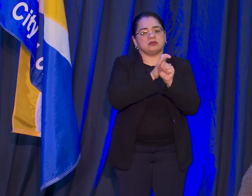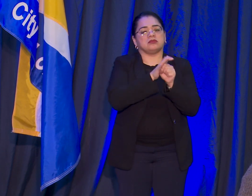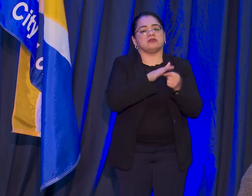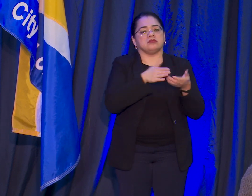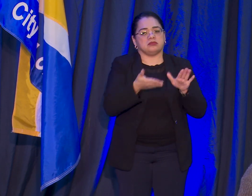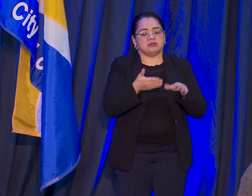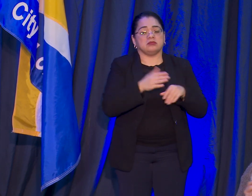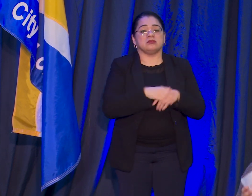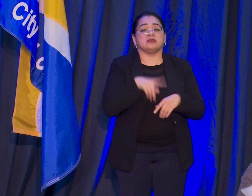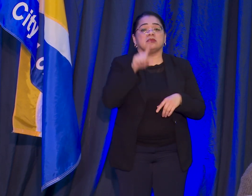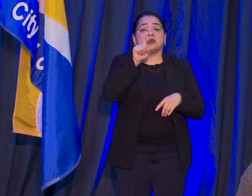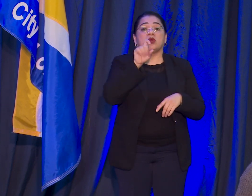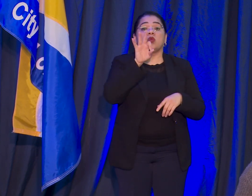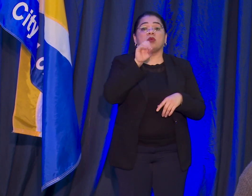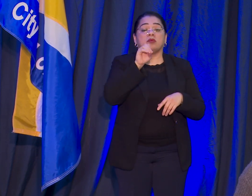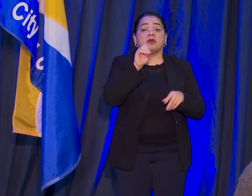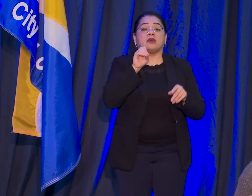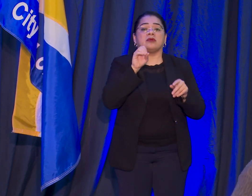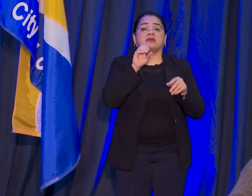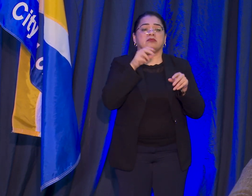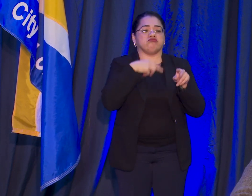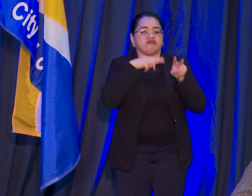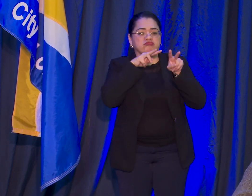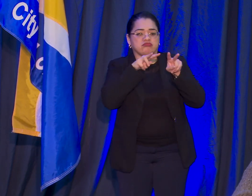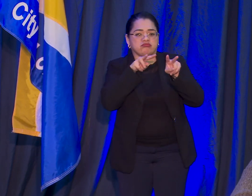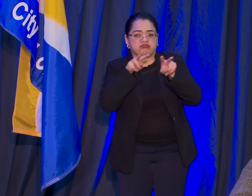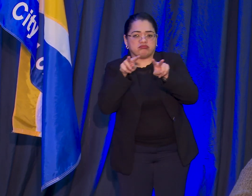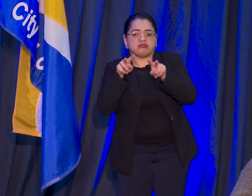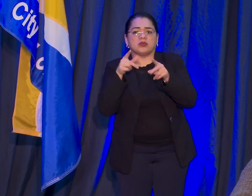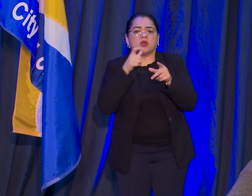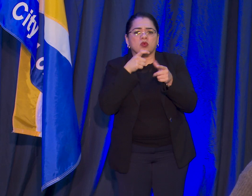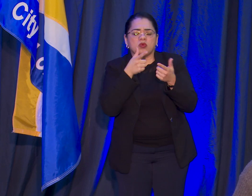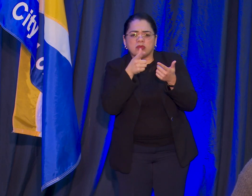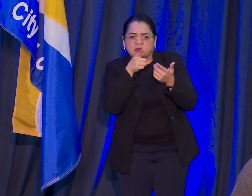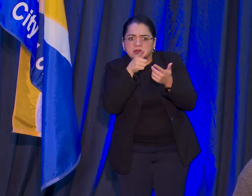que seguir Mo's investigan doe perdone contactos case agin Mo's investigan doe